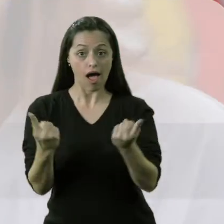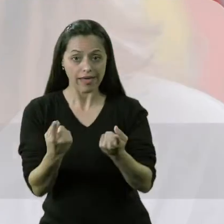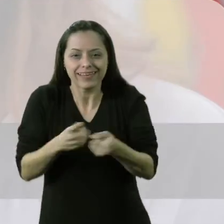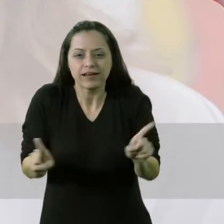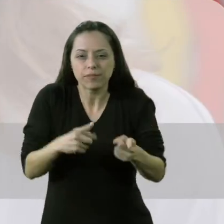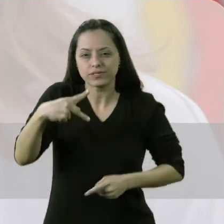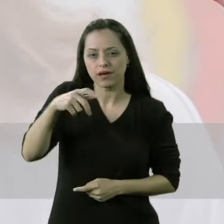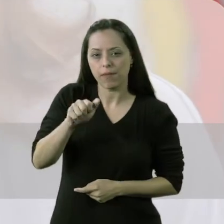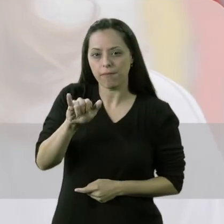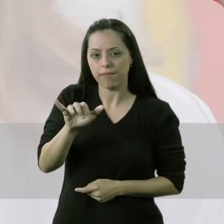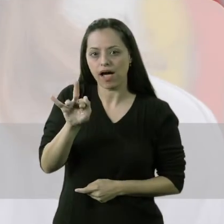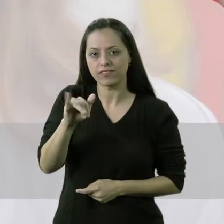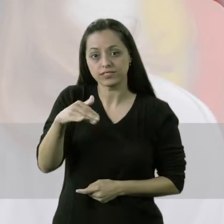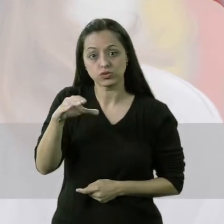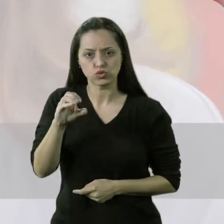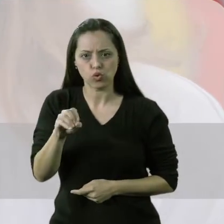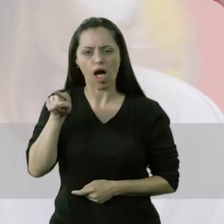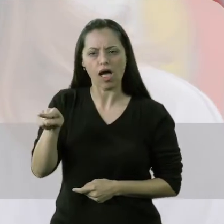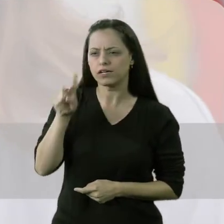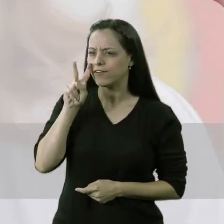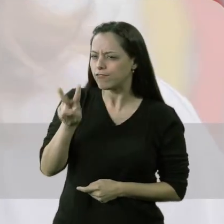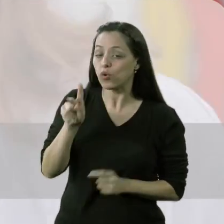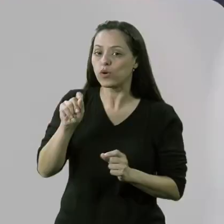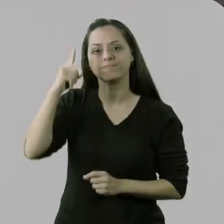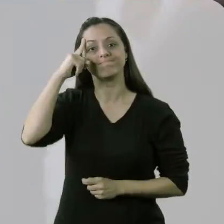Esse novo olhar, o Marquinho mudou a brincadeira,